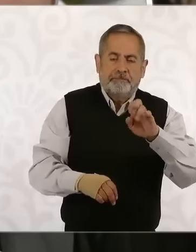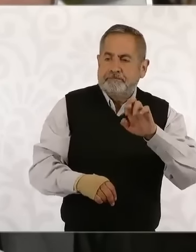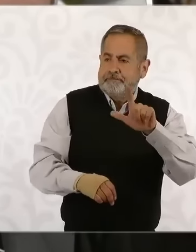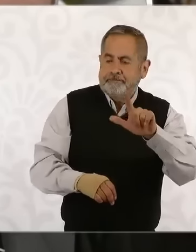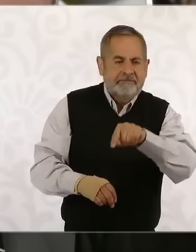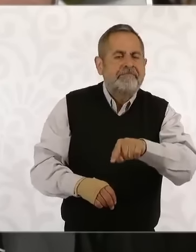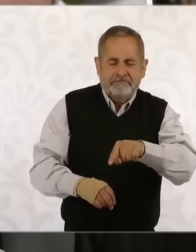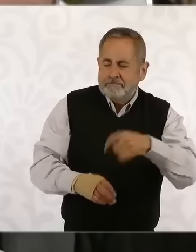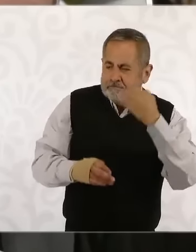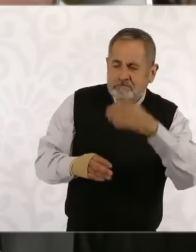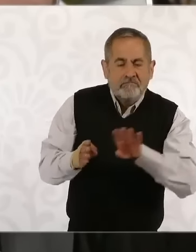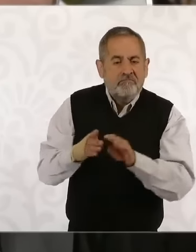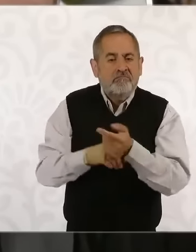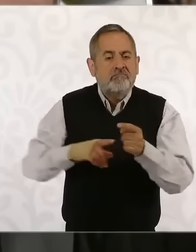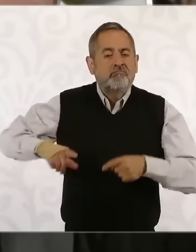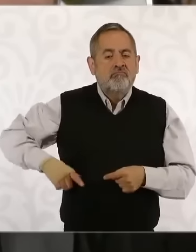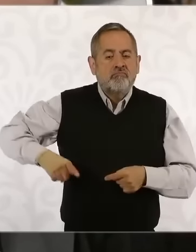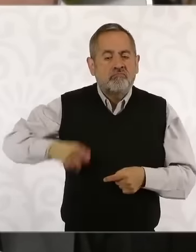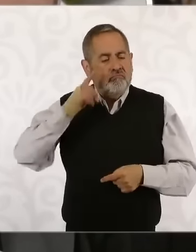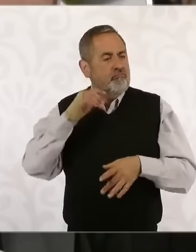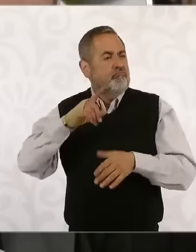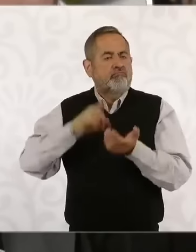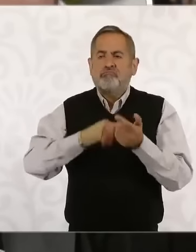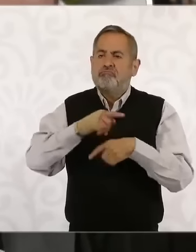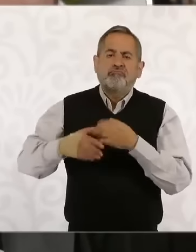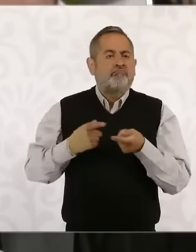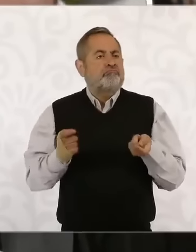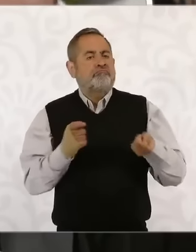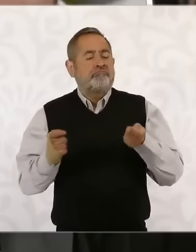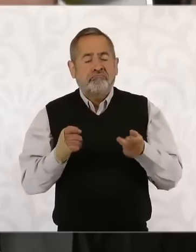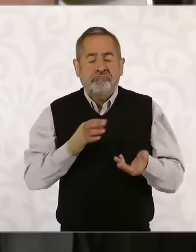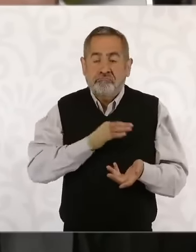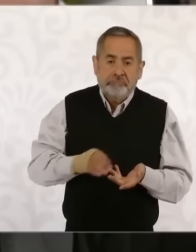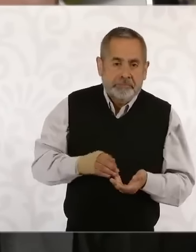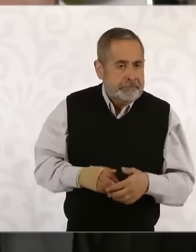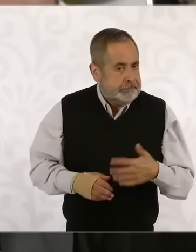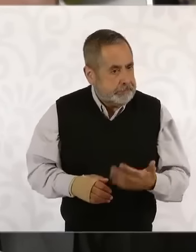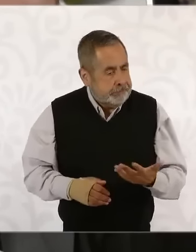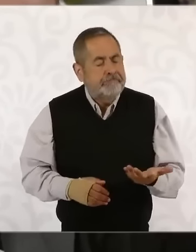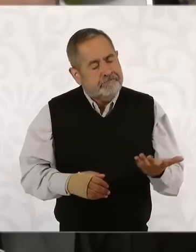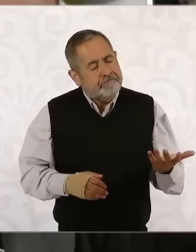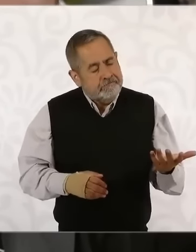gobierno puede impulsar modelos de inversión. Hoy quisiéramos preguntarle si la inversión eh si este